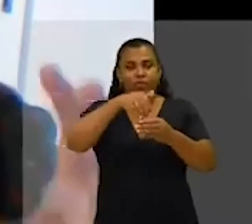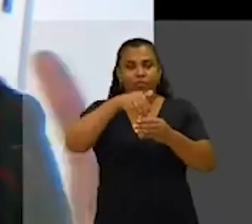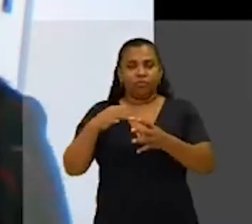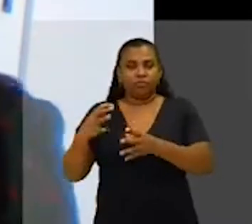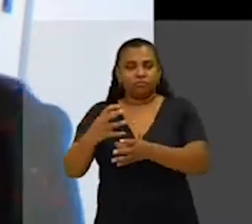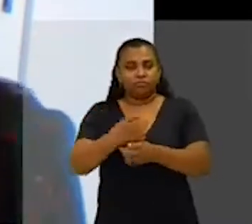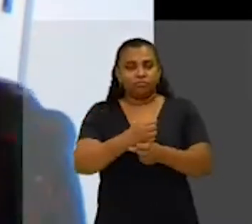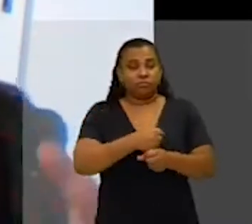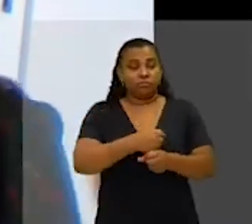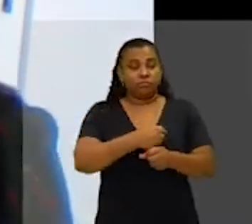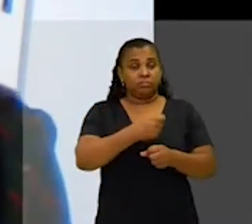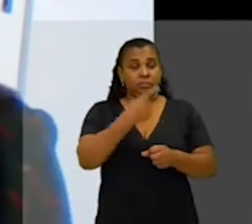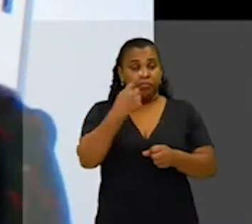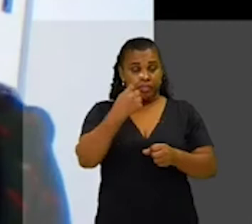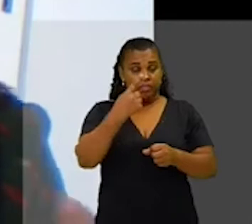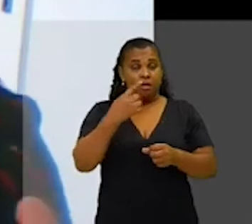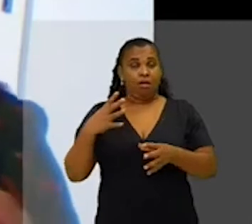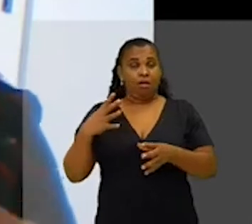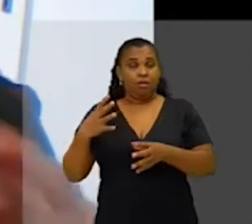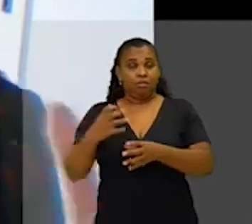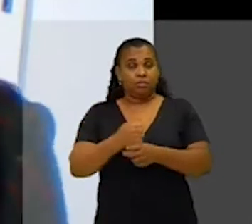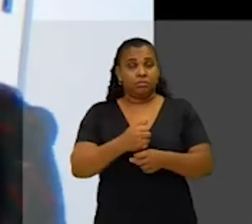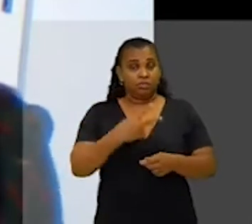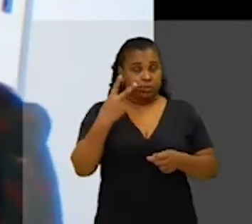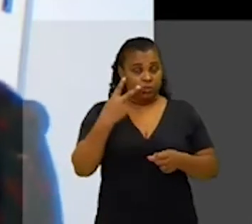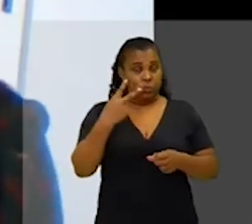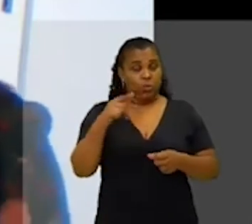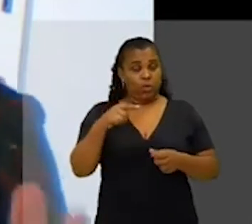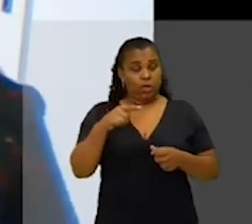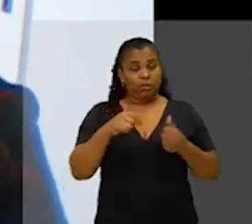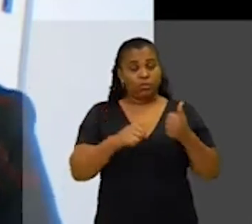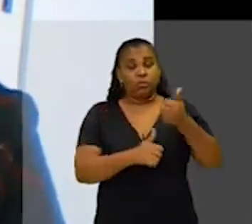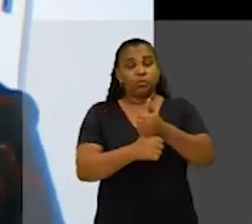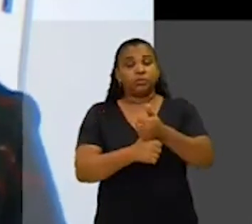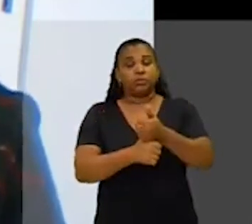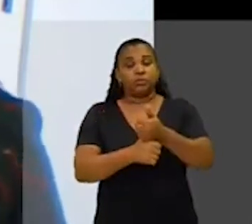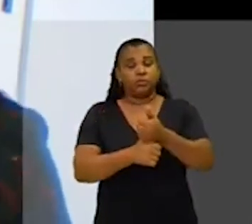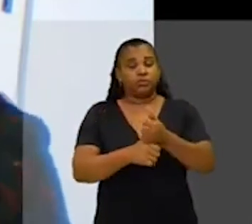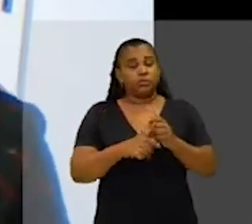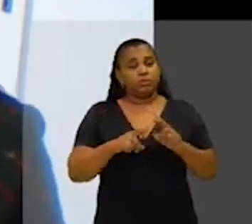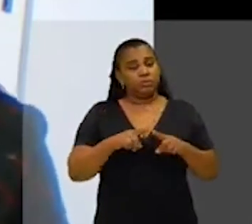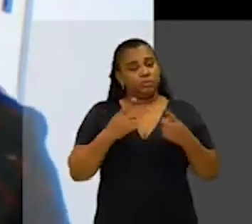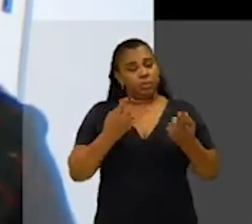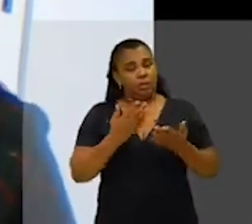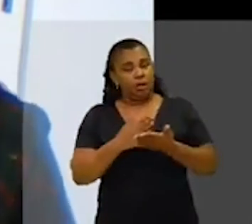menos aquele se a sua mãe que assume informativo que não são todos nós vamos assumir a gente tem